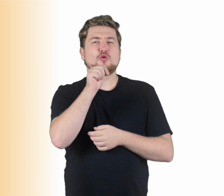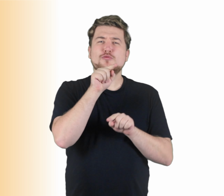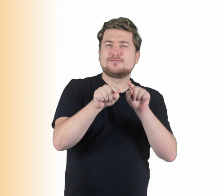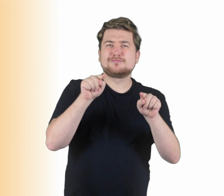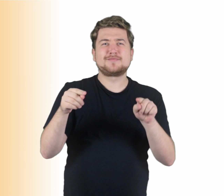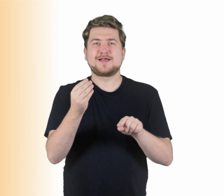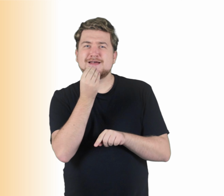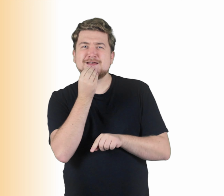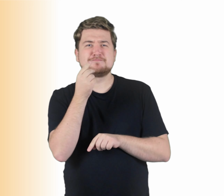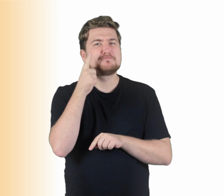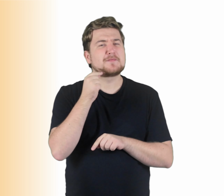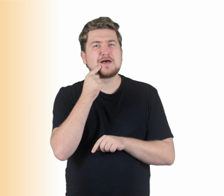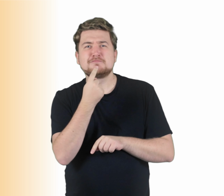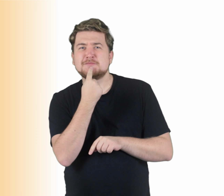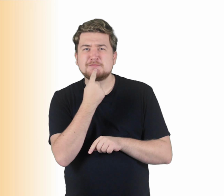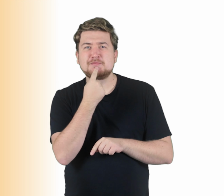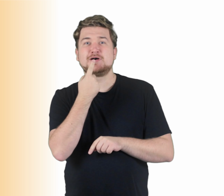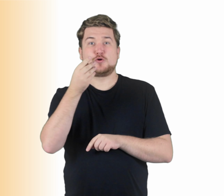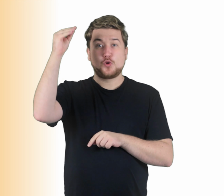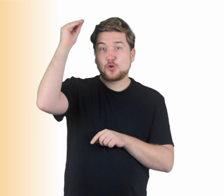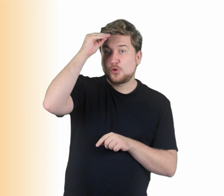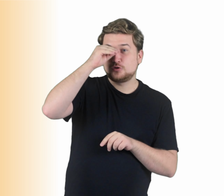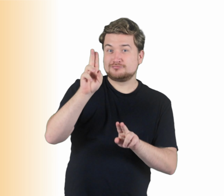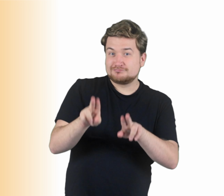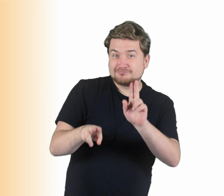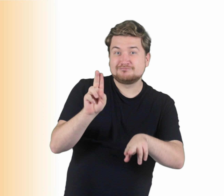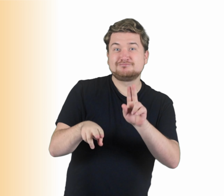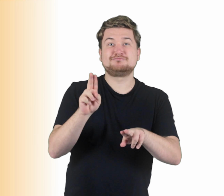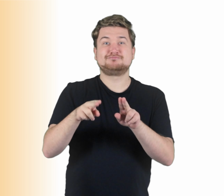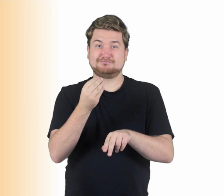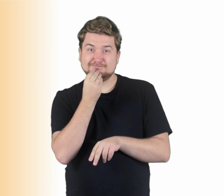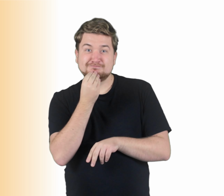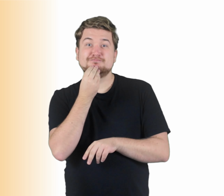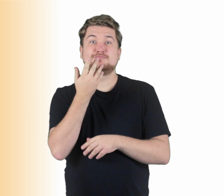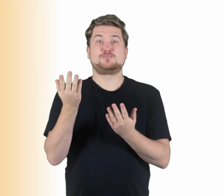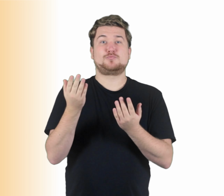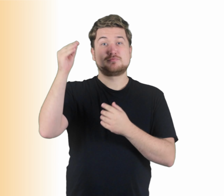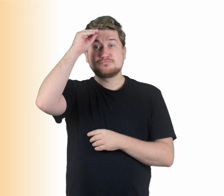smakowania nowych pokarmów, przygotowania posiłków,